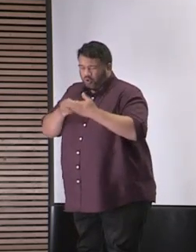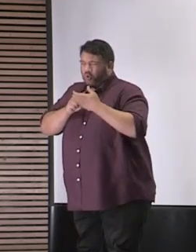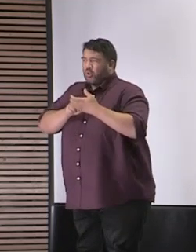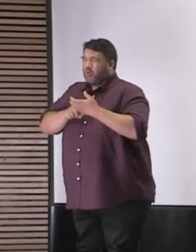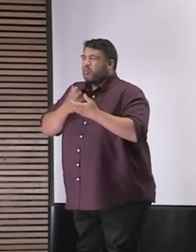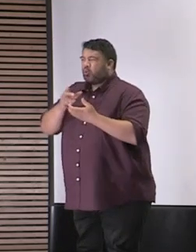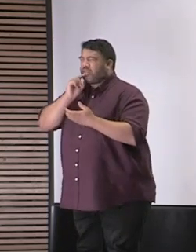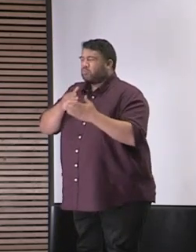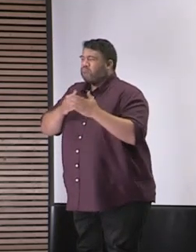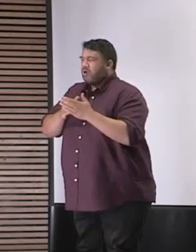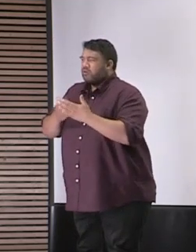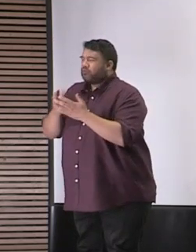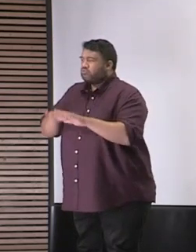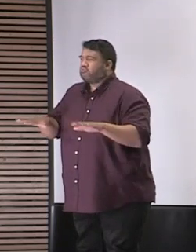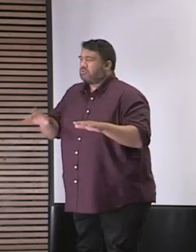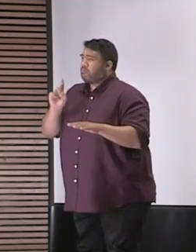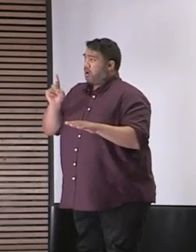La próxima semana haré que el Ministro de Educación dé una